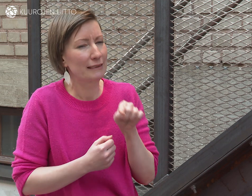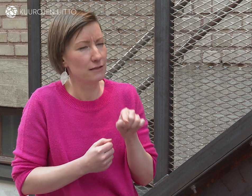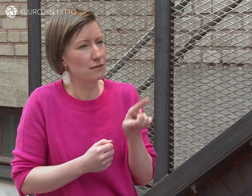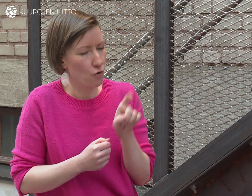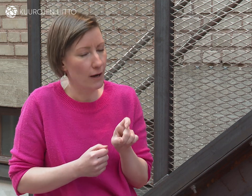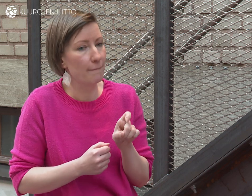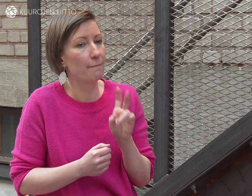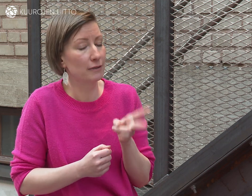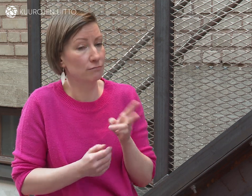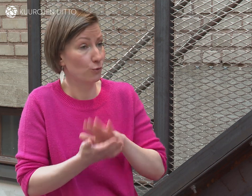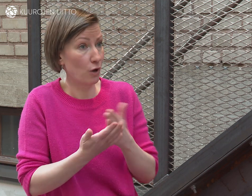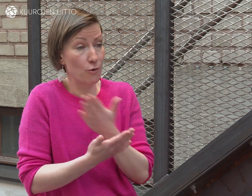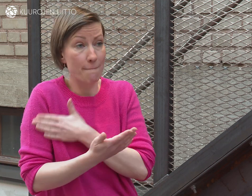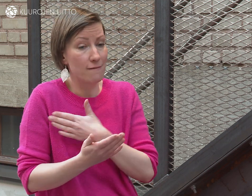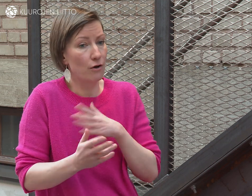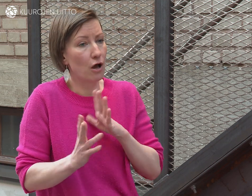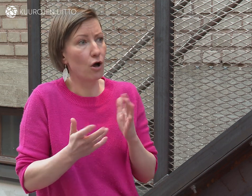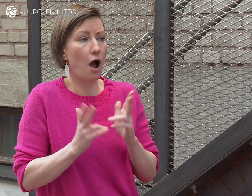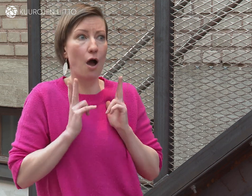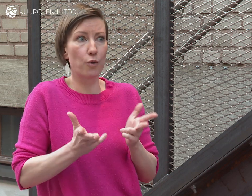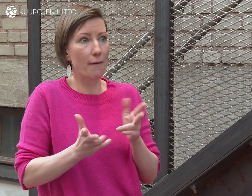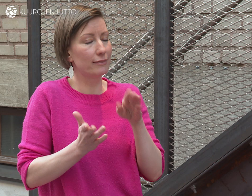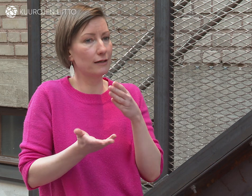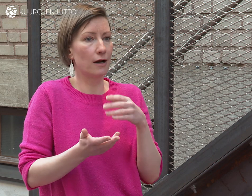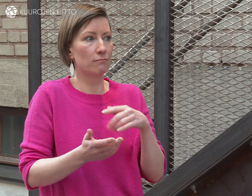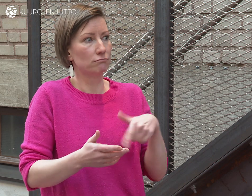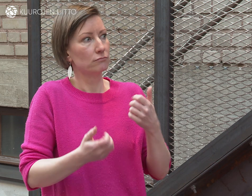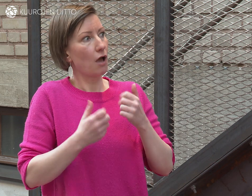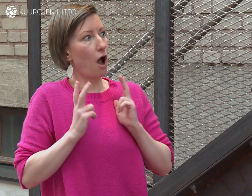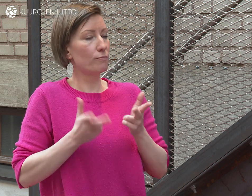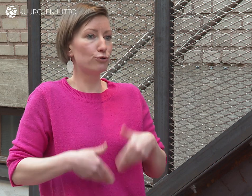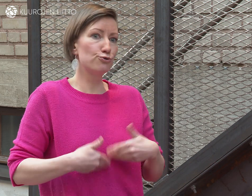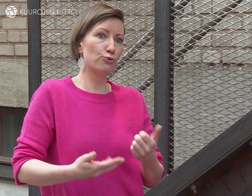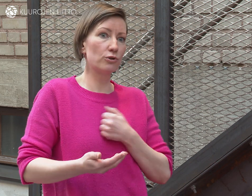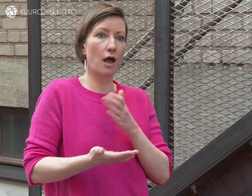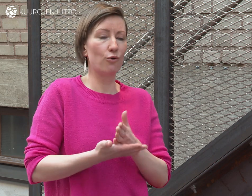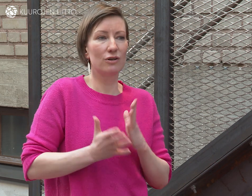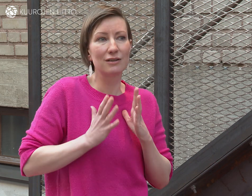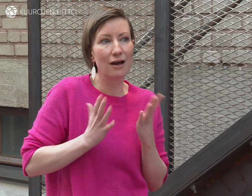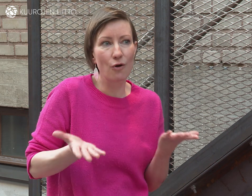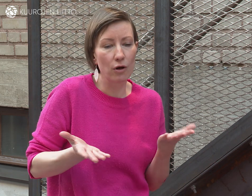Ongelmana on se, että tulkkauspalvelu ei ole synnynnäinen oikeus.